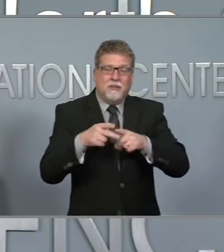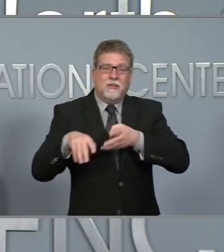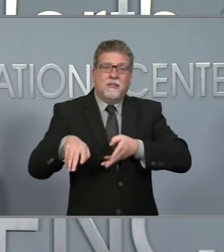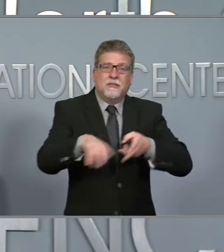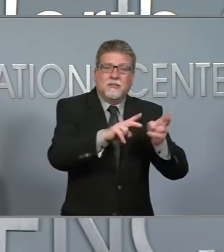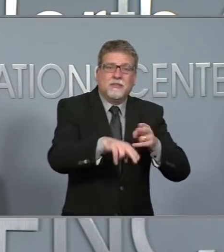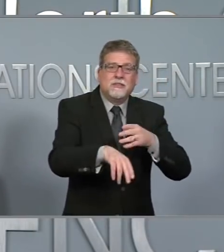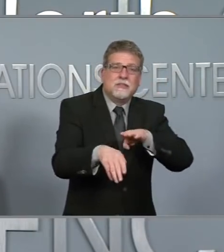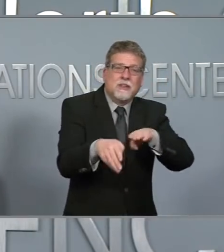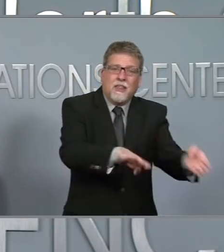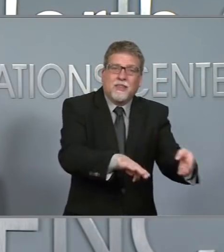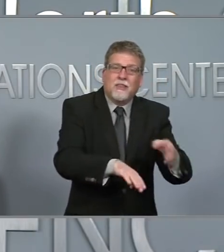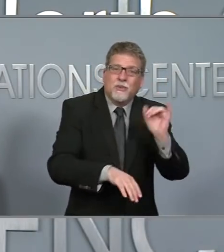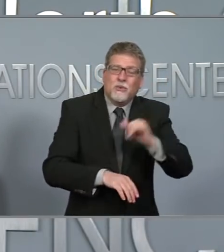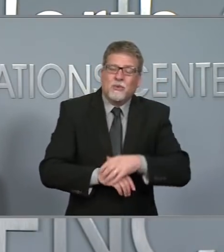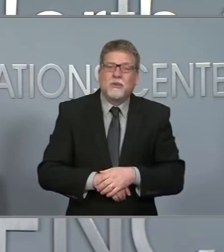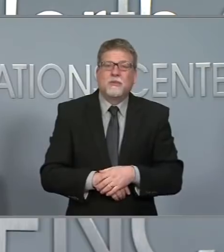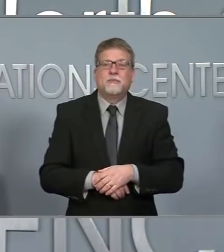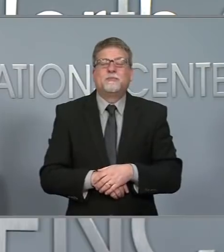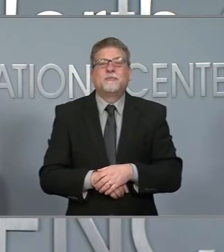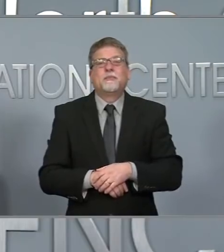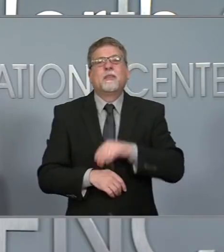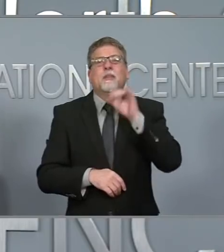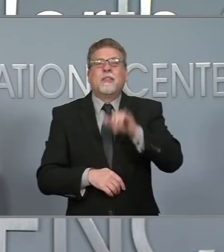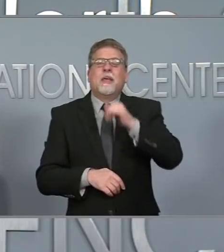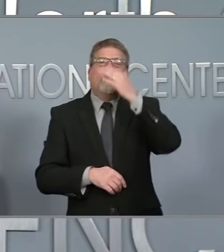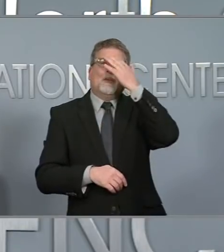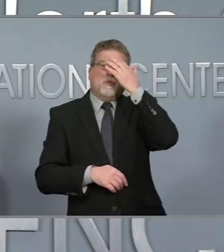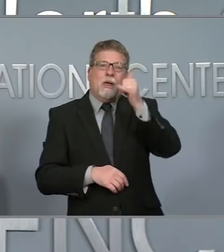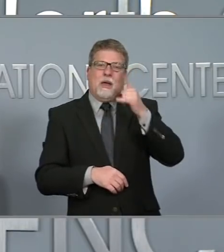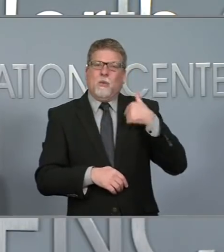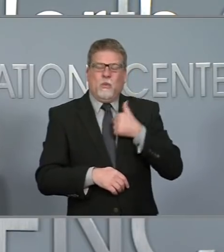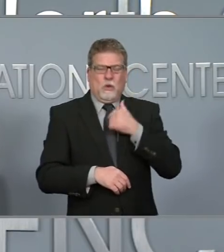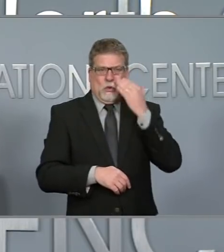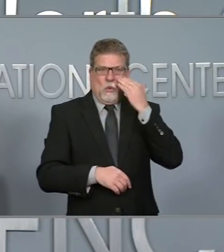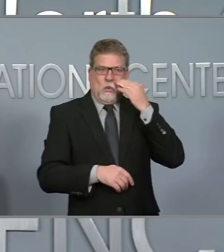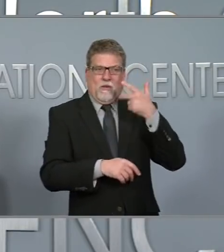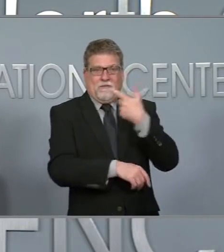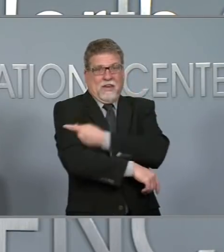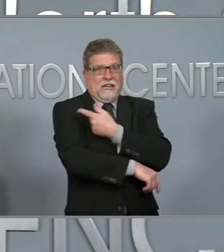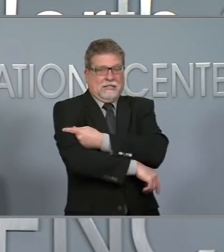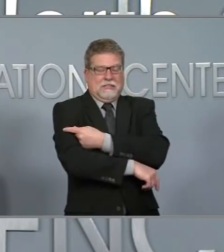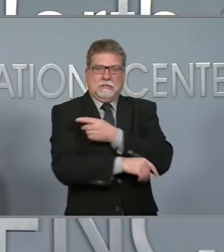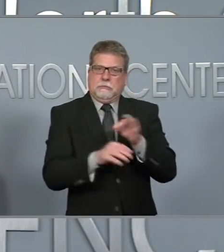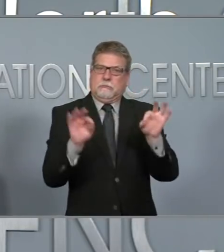de personas contra enfermedades graves hospitalizaciones y muerte. Hay tratamiento